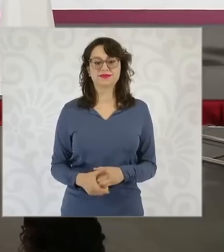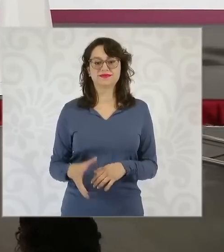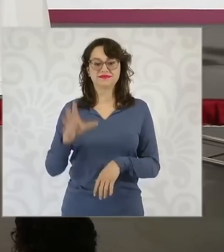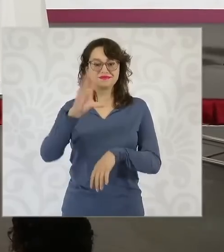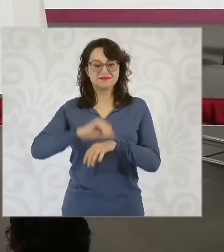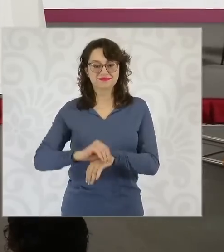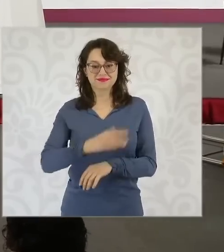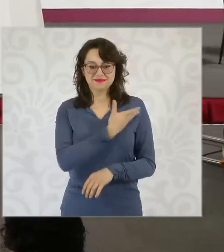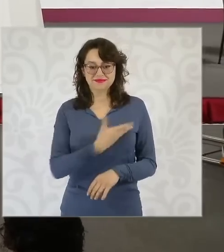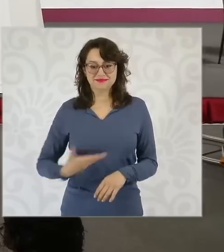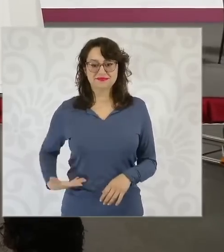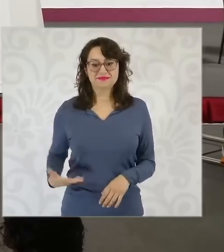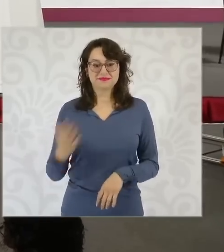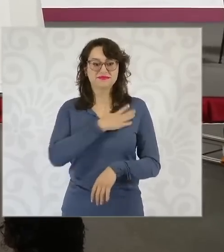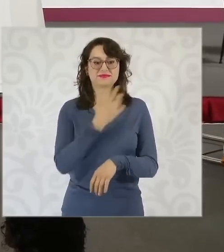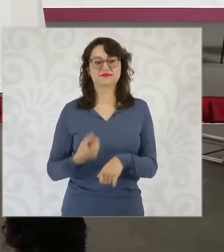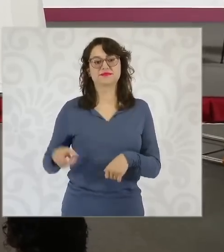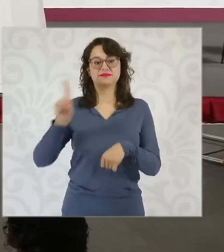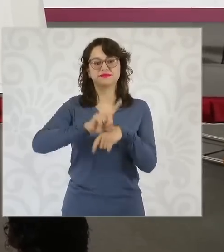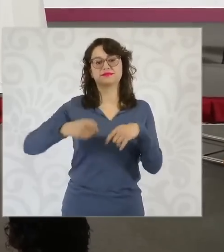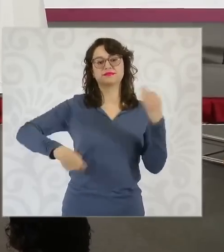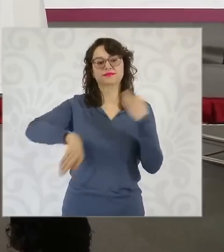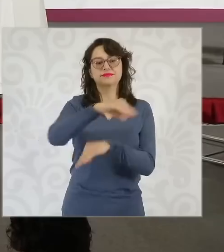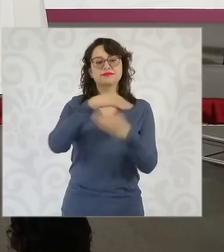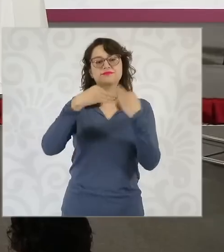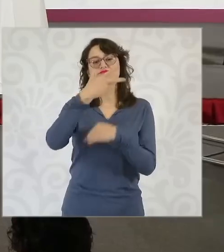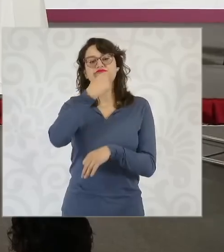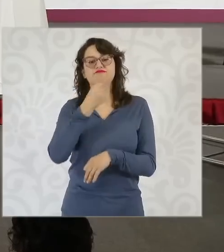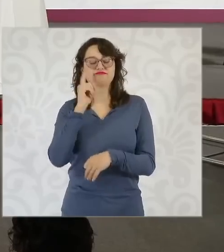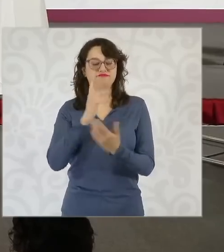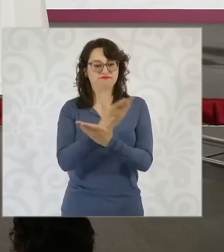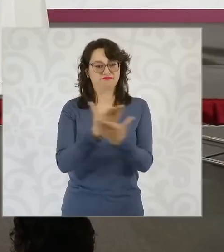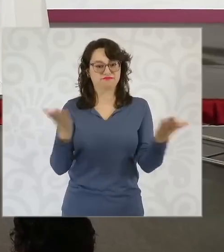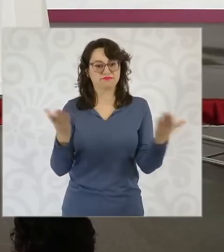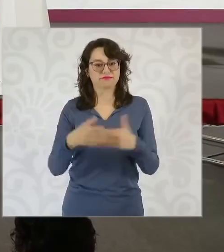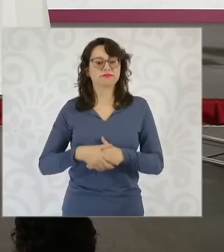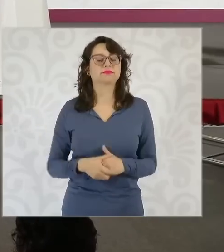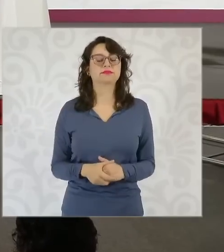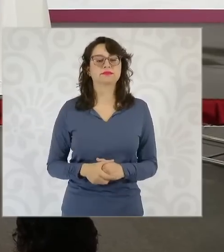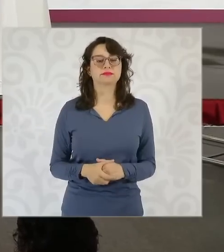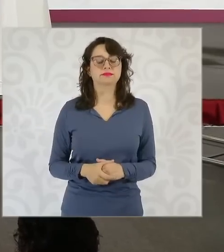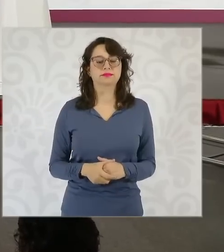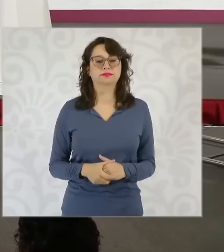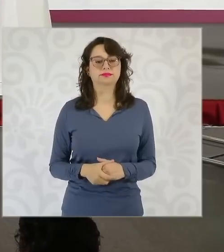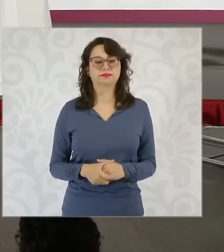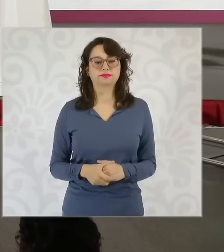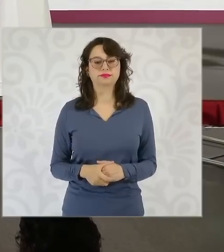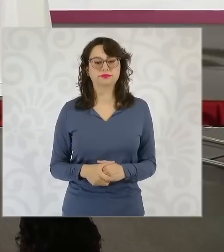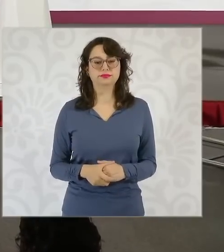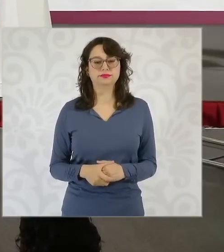presidenta Buenos días a todas y a todos a continuación les compartimos el programa